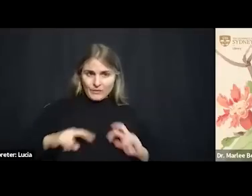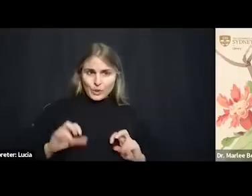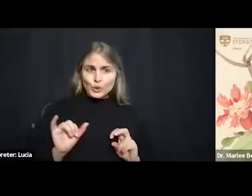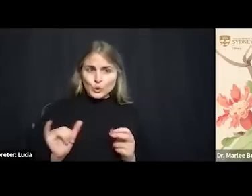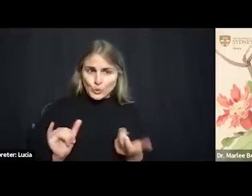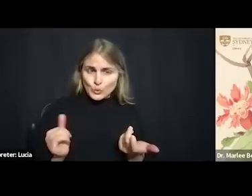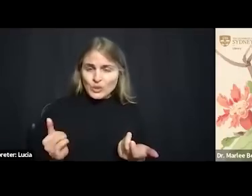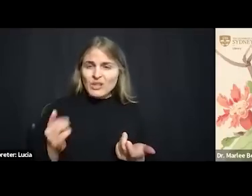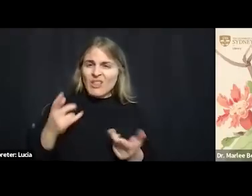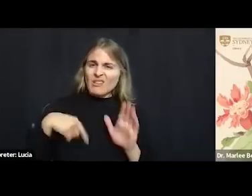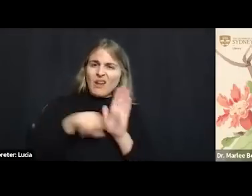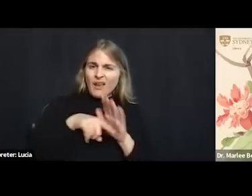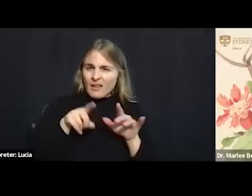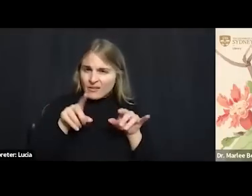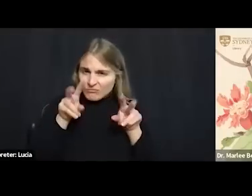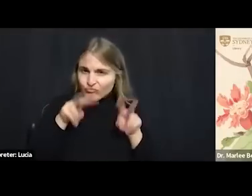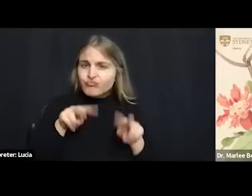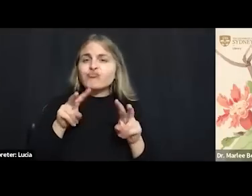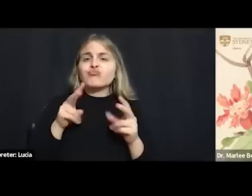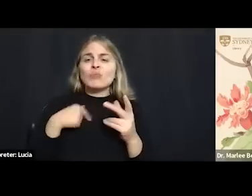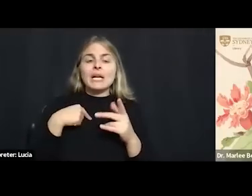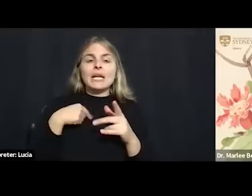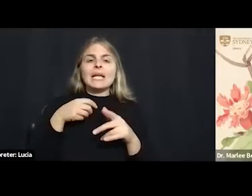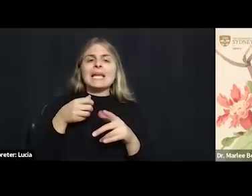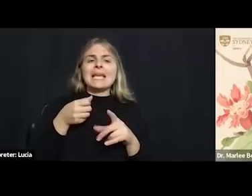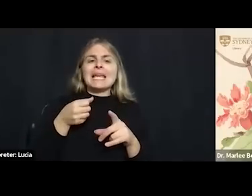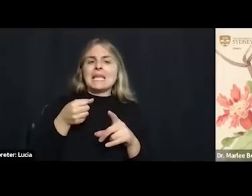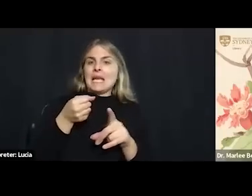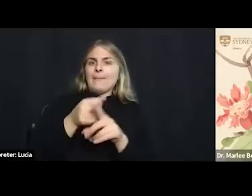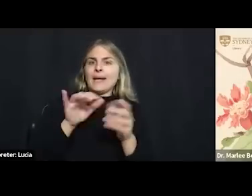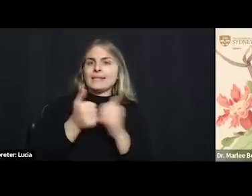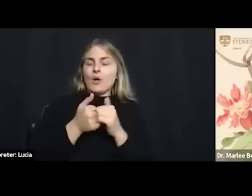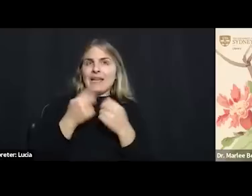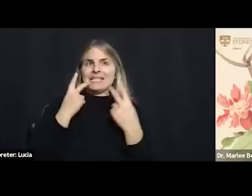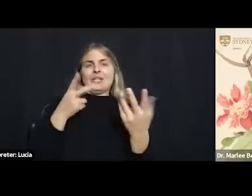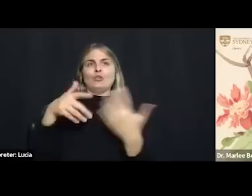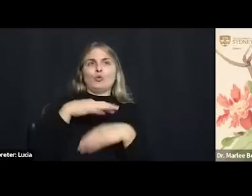Este estigma afectó cómo evaluaban el mundo social que tenían. Muchos participantes con los que hablé